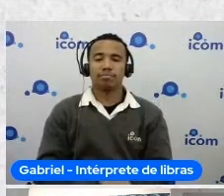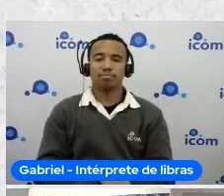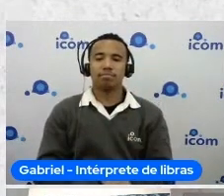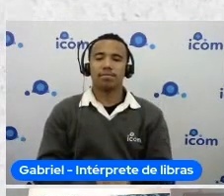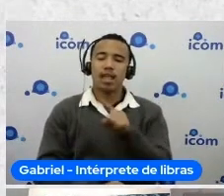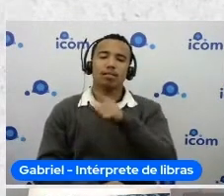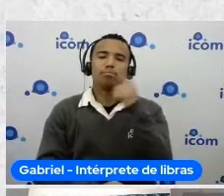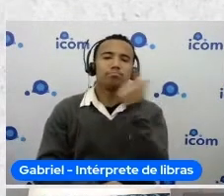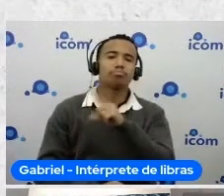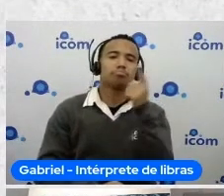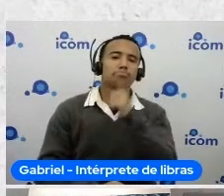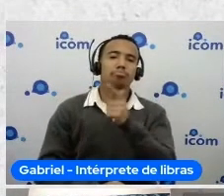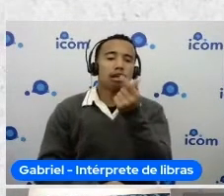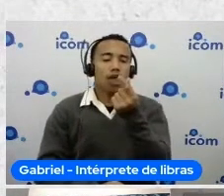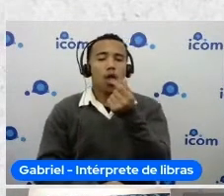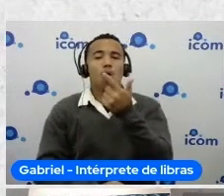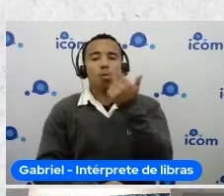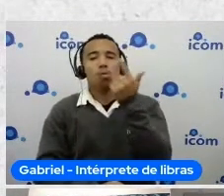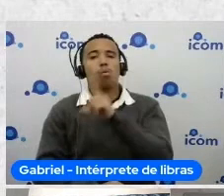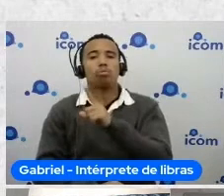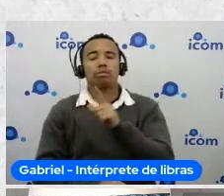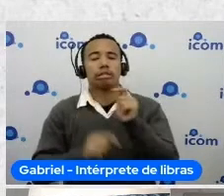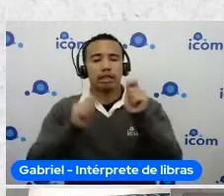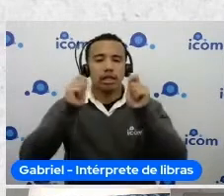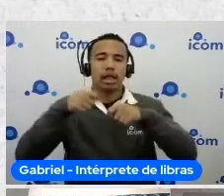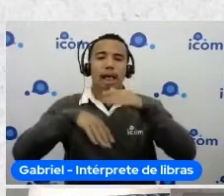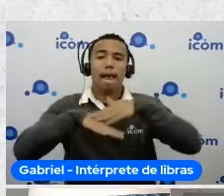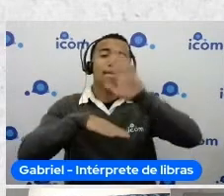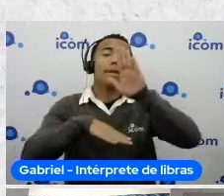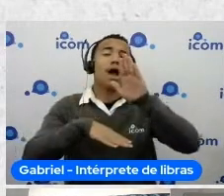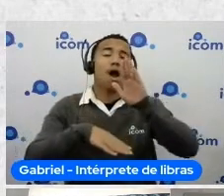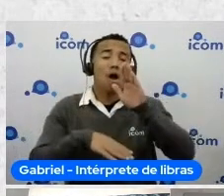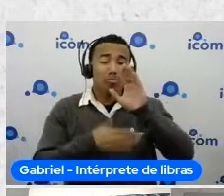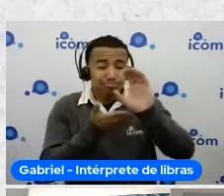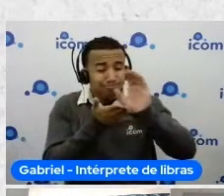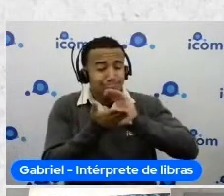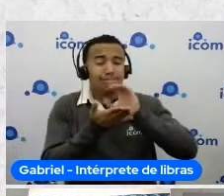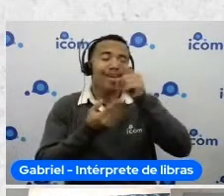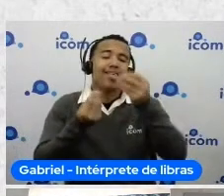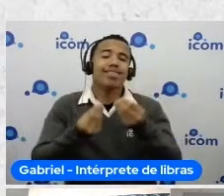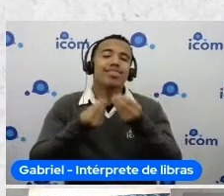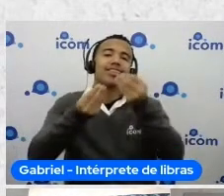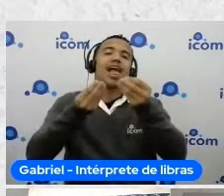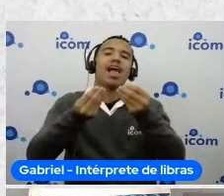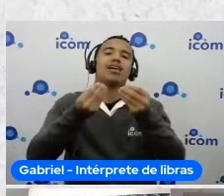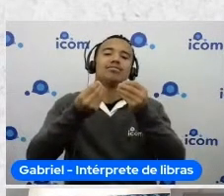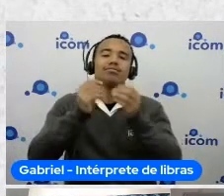financeiros que conseguimos, mas o maior ganho é poder proporcionar uma condição mais segura